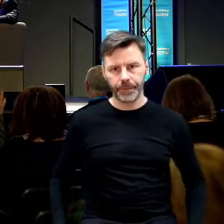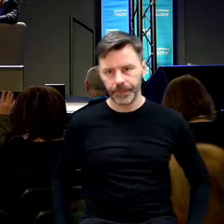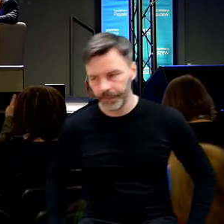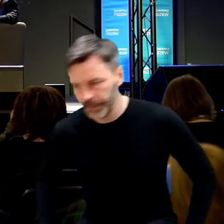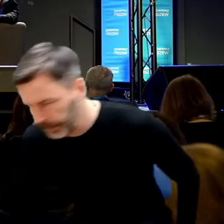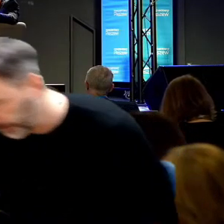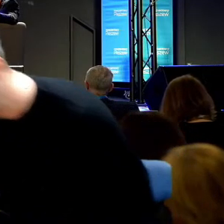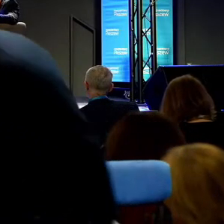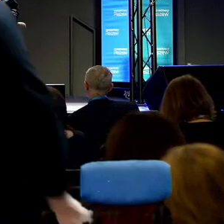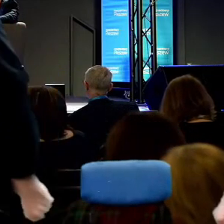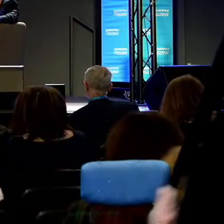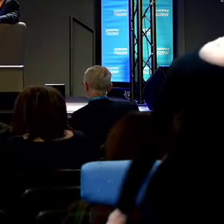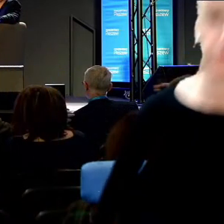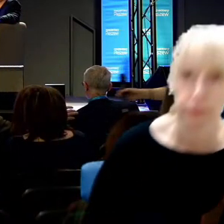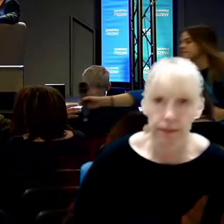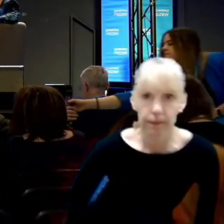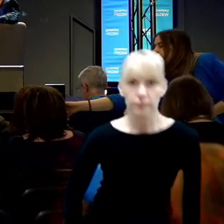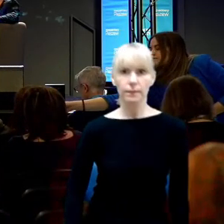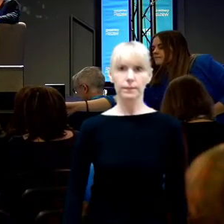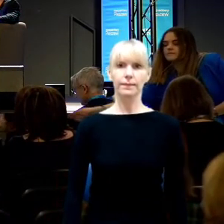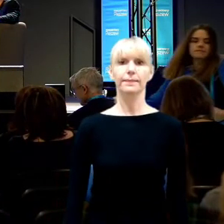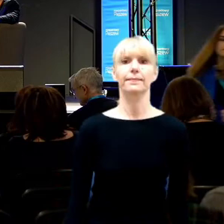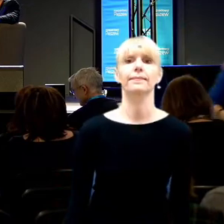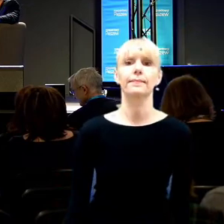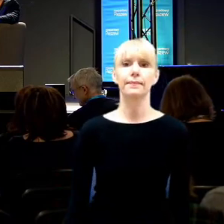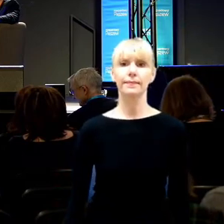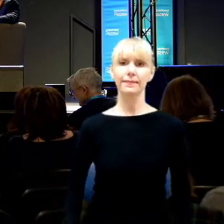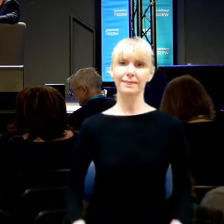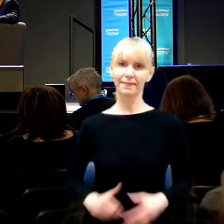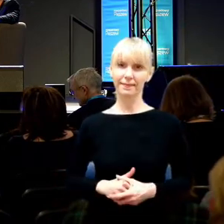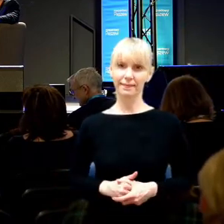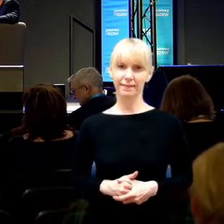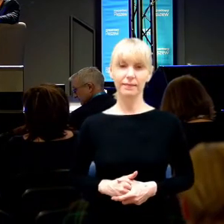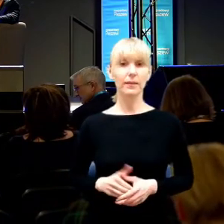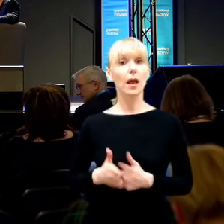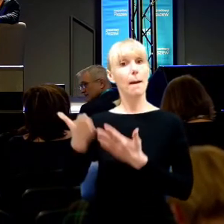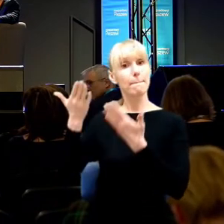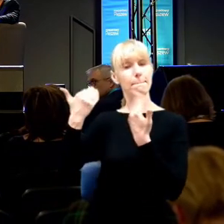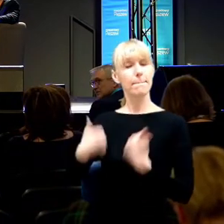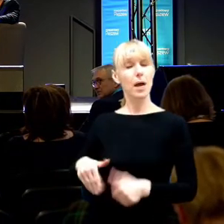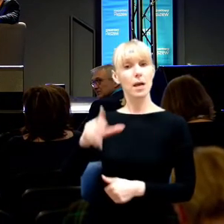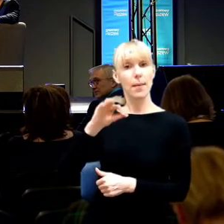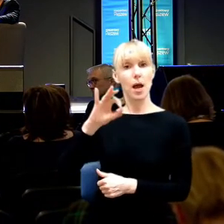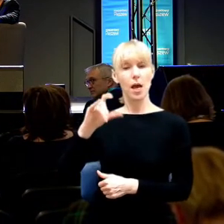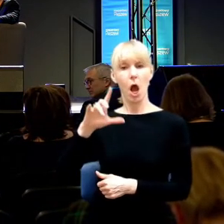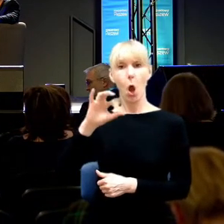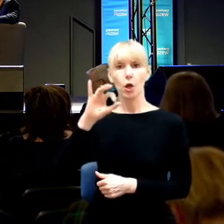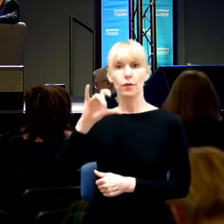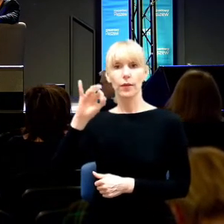Proszę bardzo. Barbara Oliwiecka, jestem z Kalisza, natomiast to nie jest pytanie